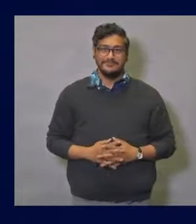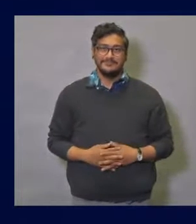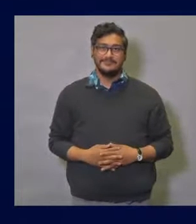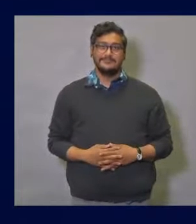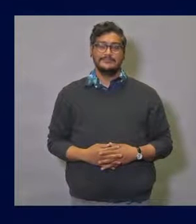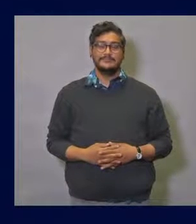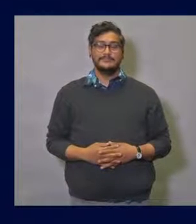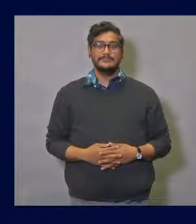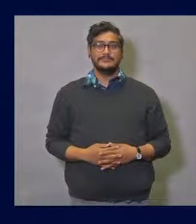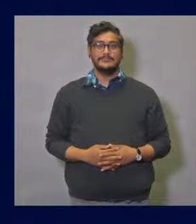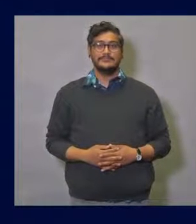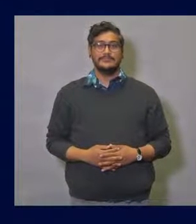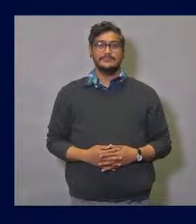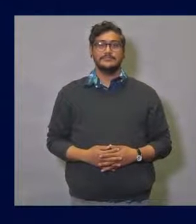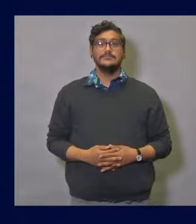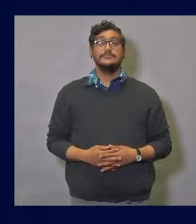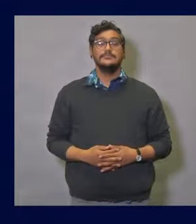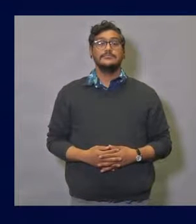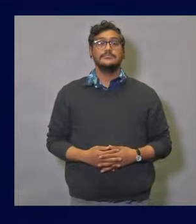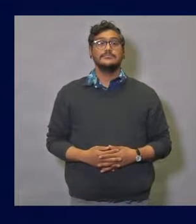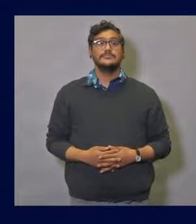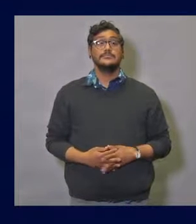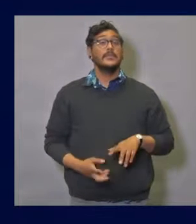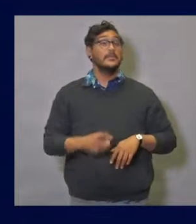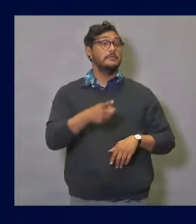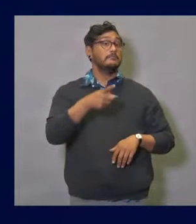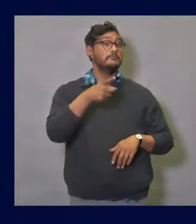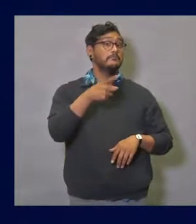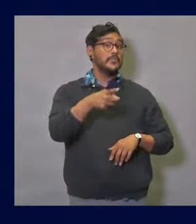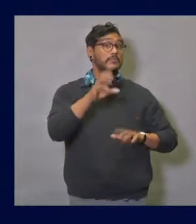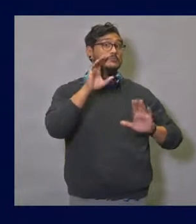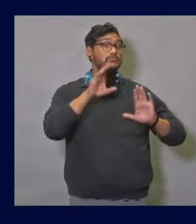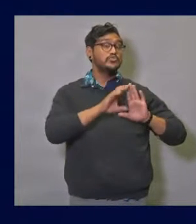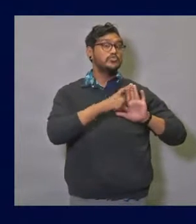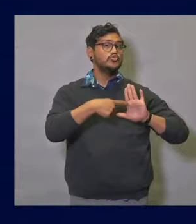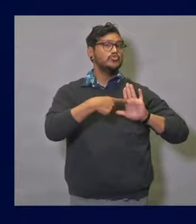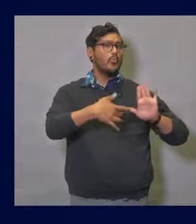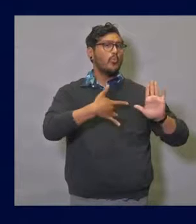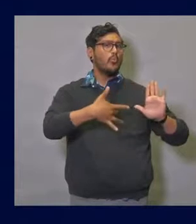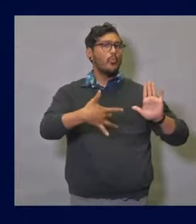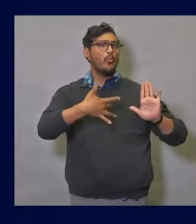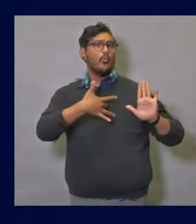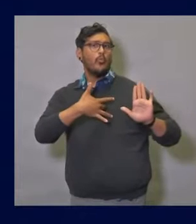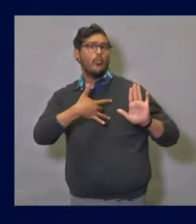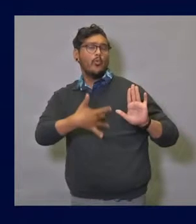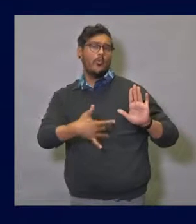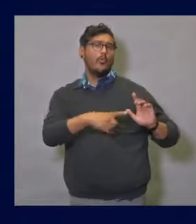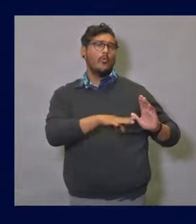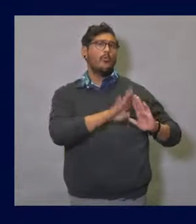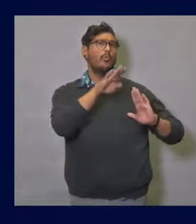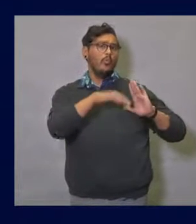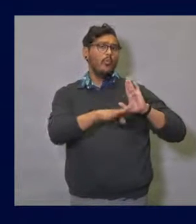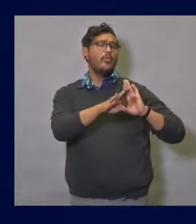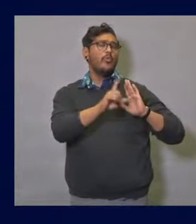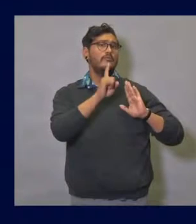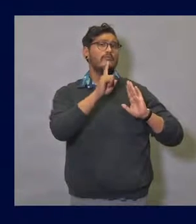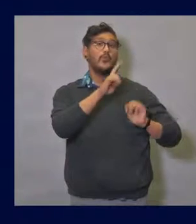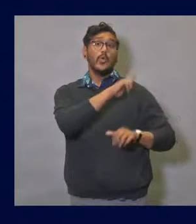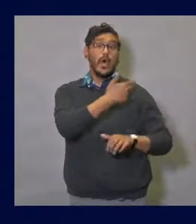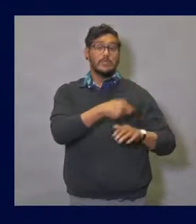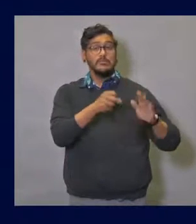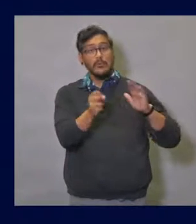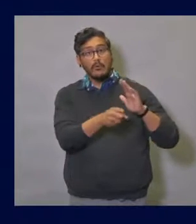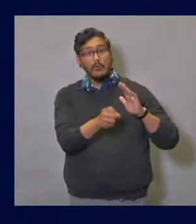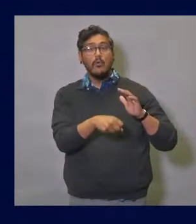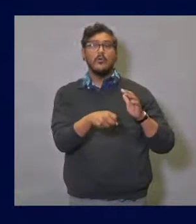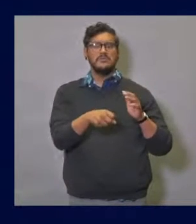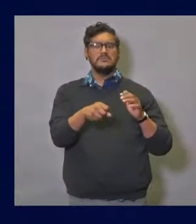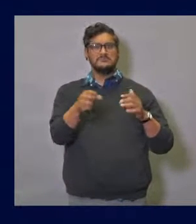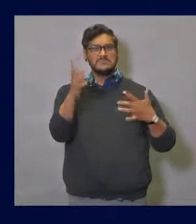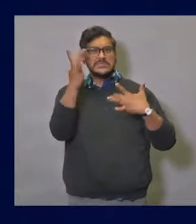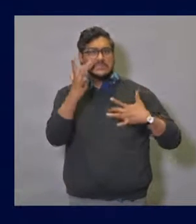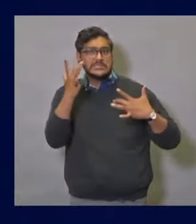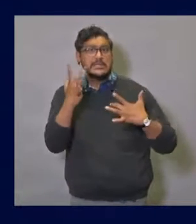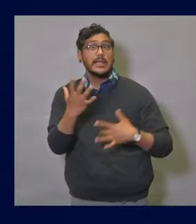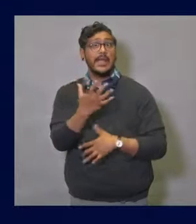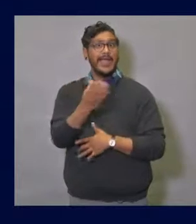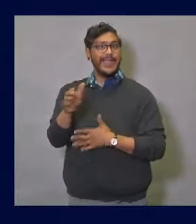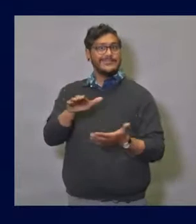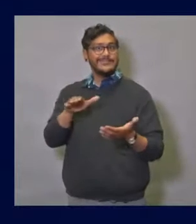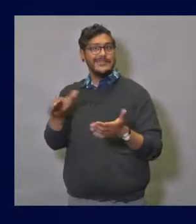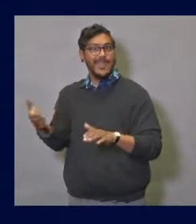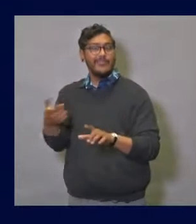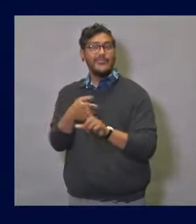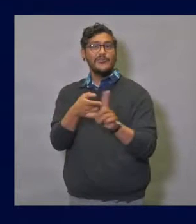EN LOS NIVELES QUE MOMOS EN EL